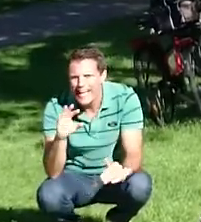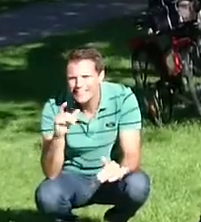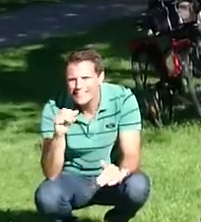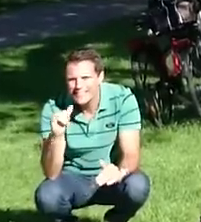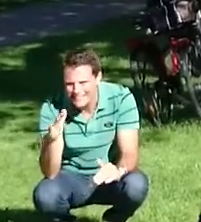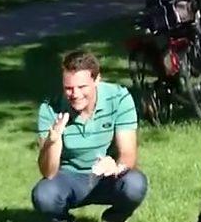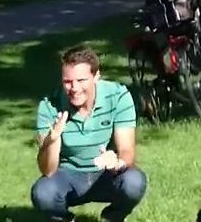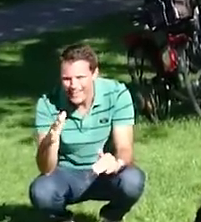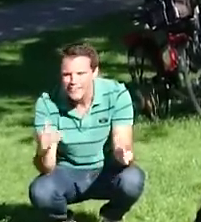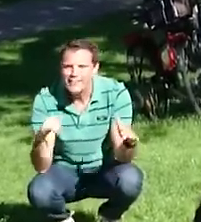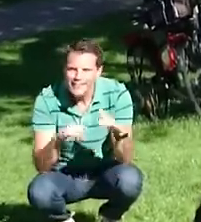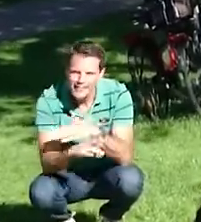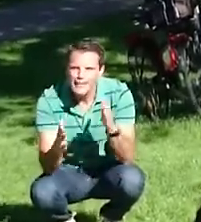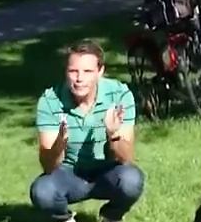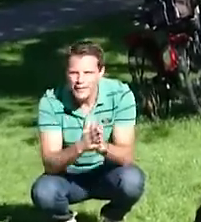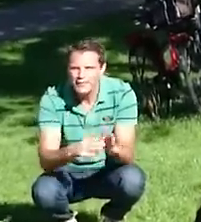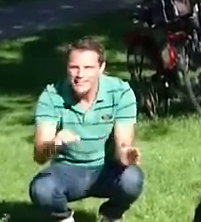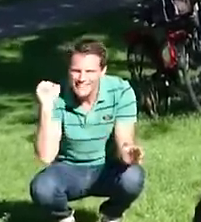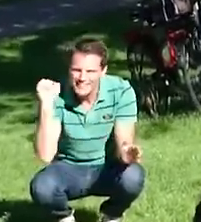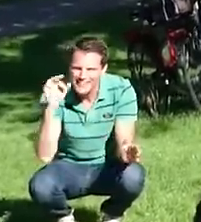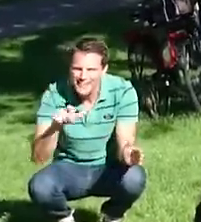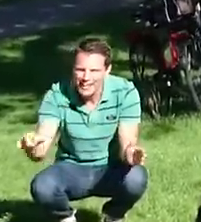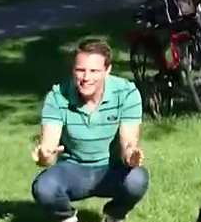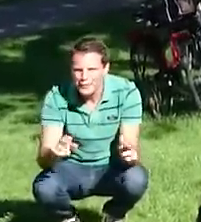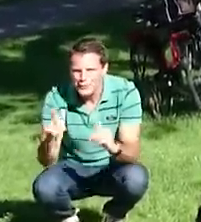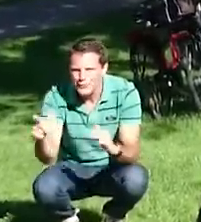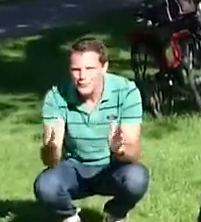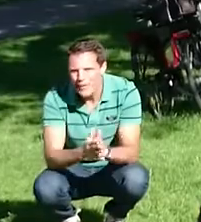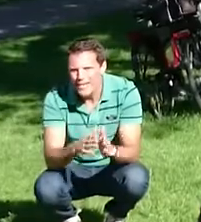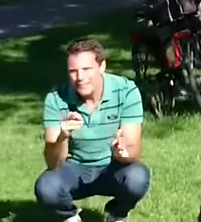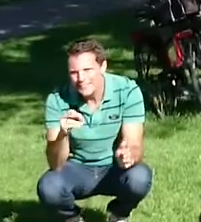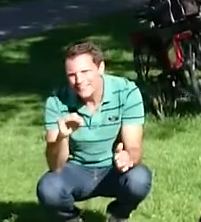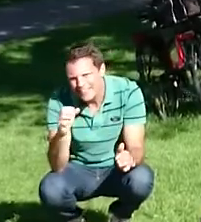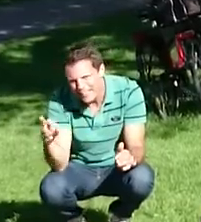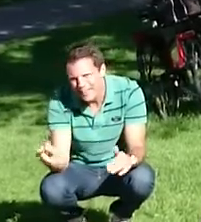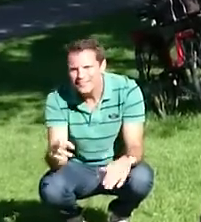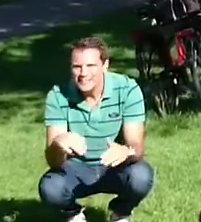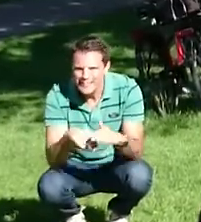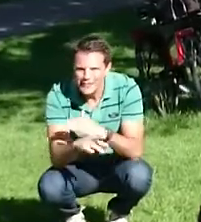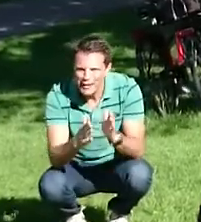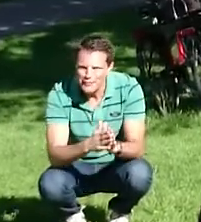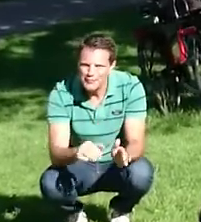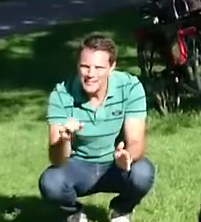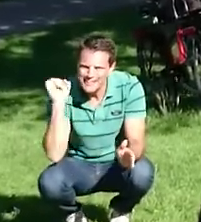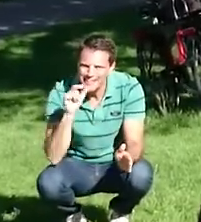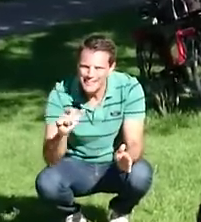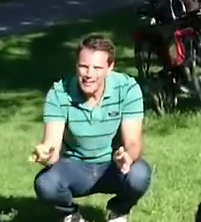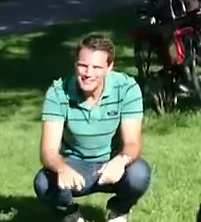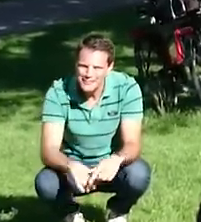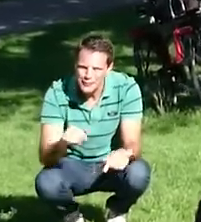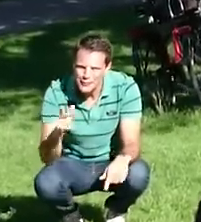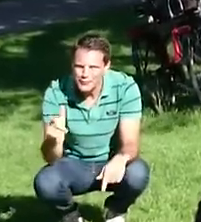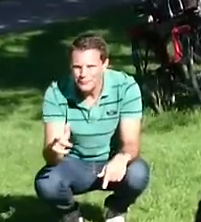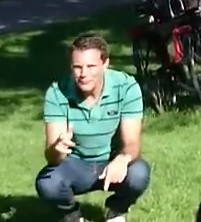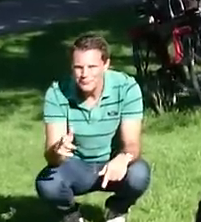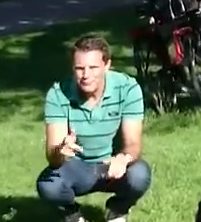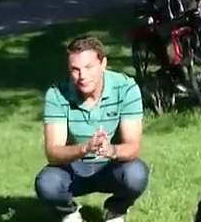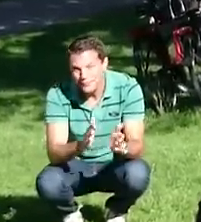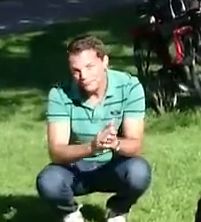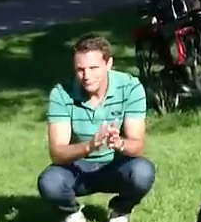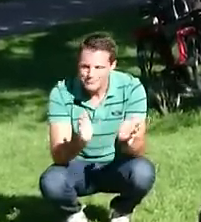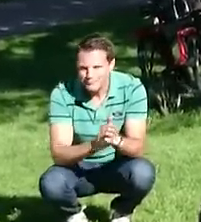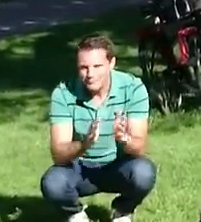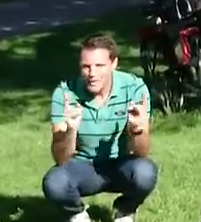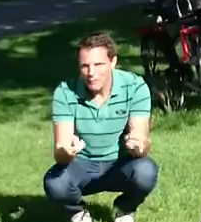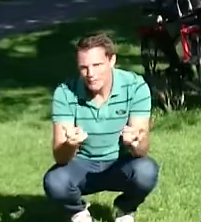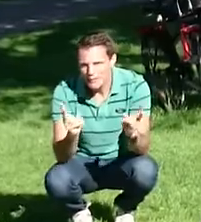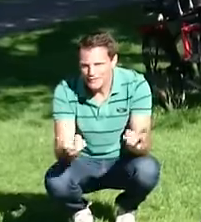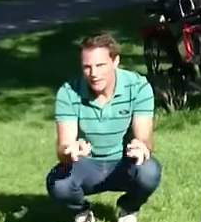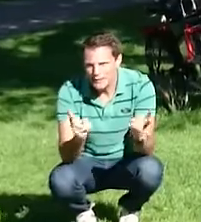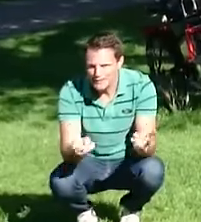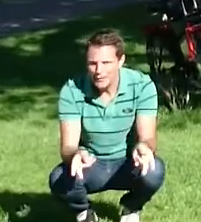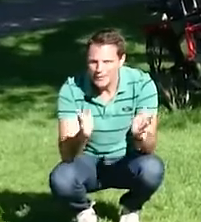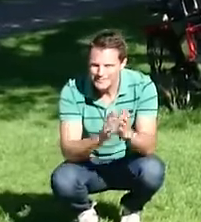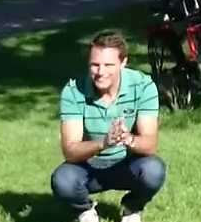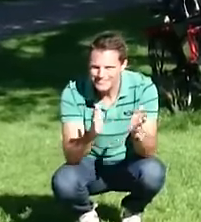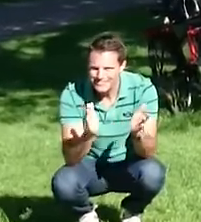Ut med rasisterna! In med feministerna! Ut med rasisterna! In med feministerna! Ut med rasisterna! In med feministerna!